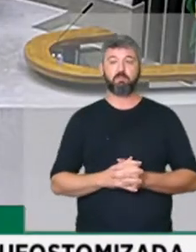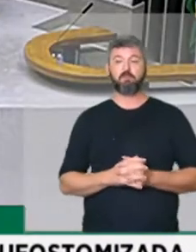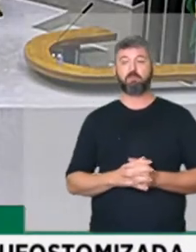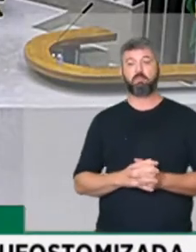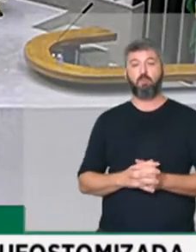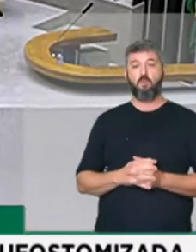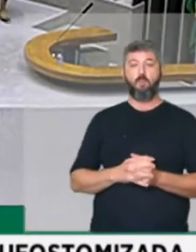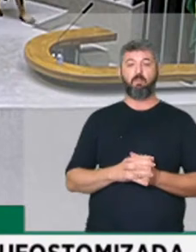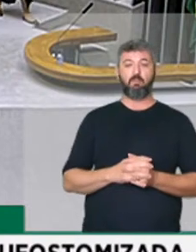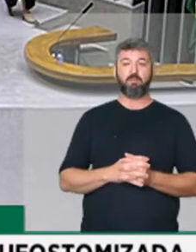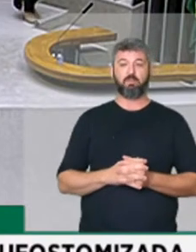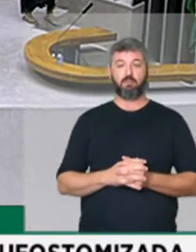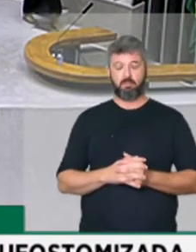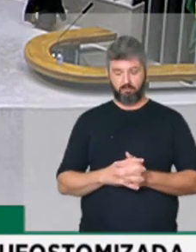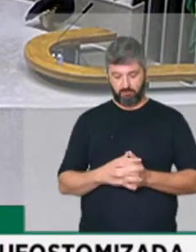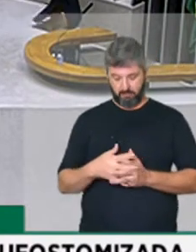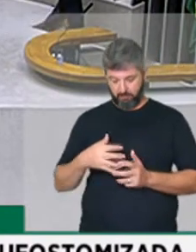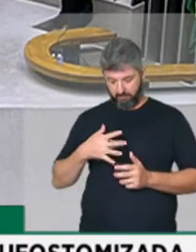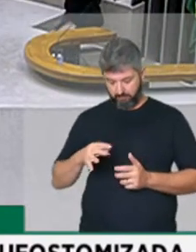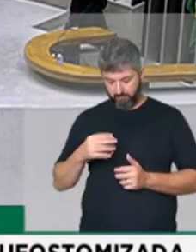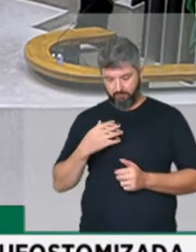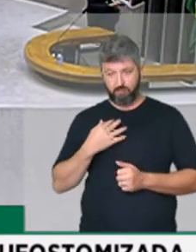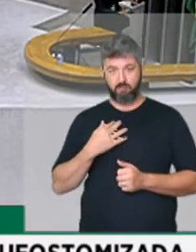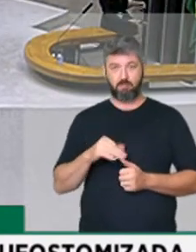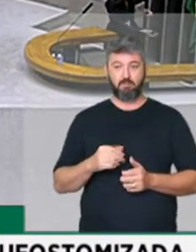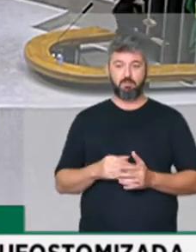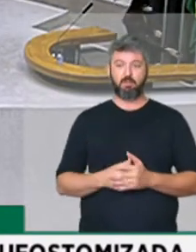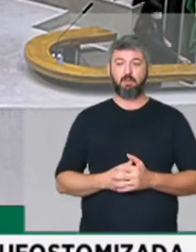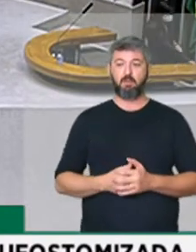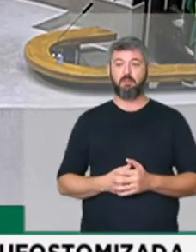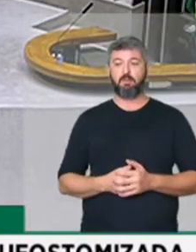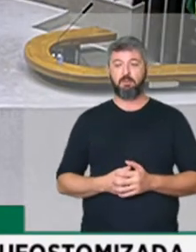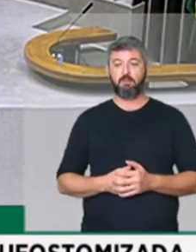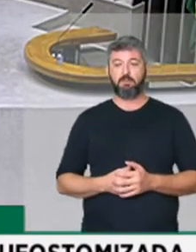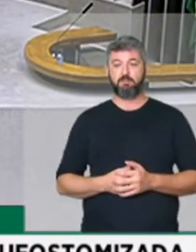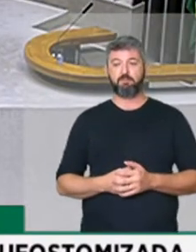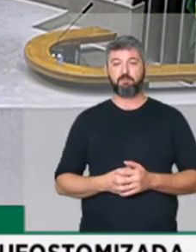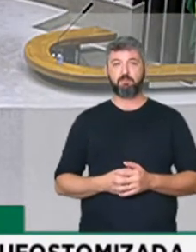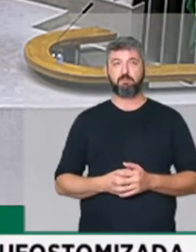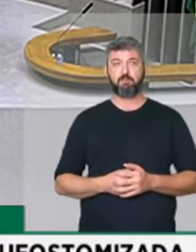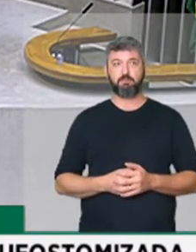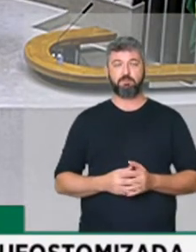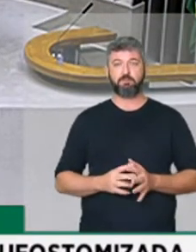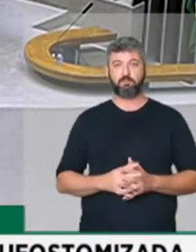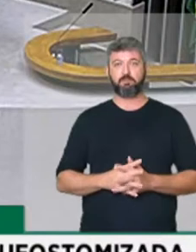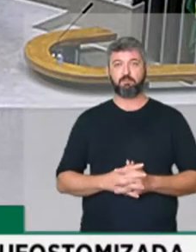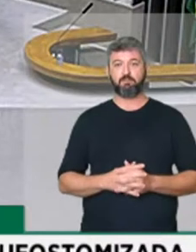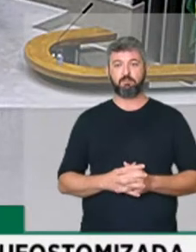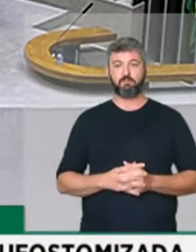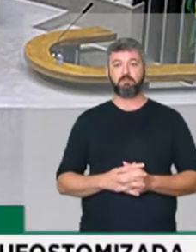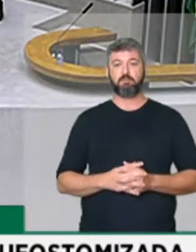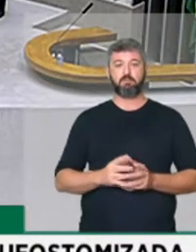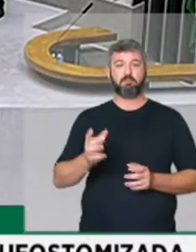NACIONAL DA CRIANÇA TRAQUEOSTOMIZADA. [PRESIDENTE]: DEPUTADO FABIO TRAD. [DEP. FABIO TRAD]: MUITO OBRIGADO, SR.